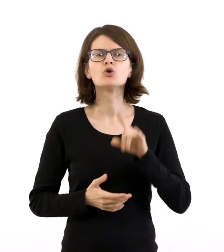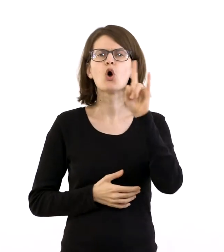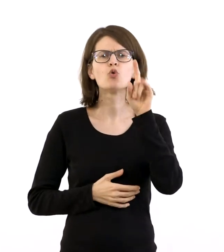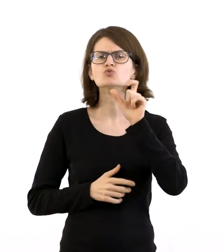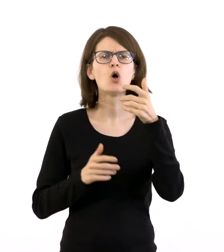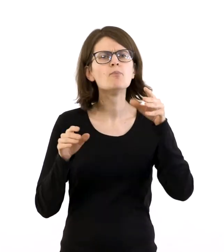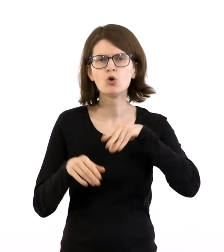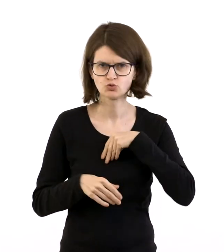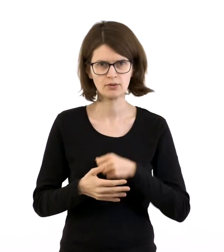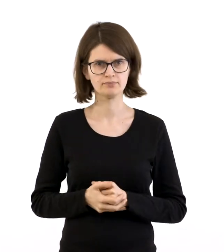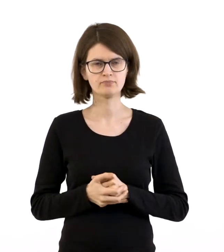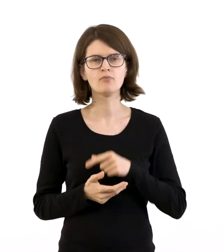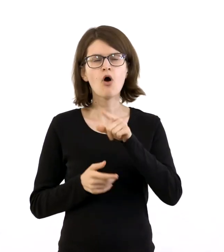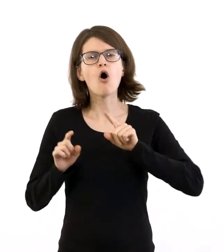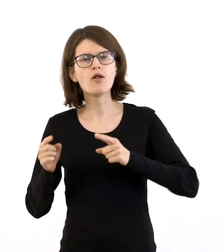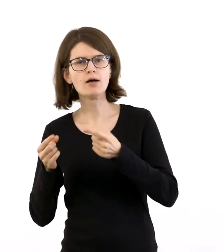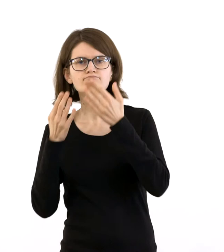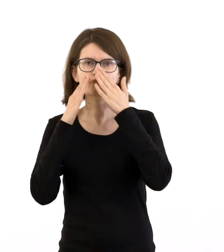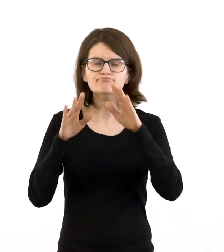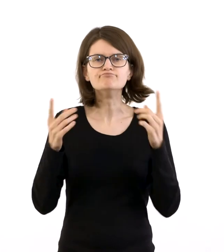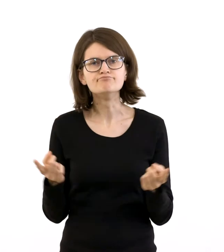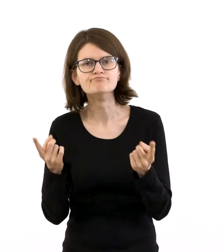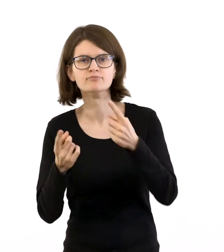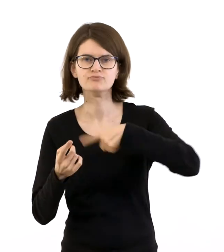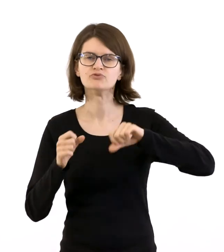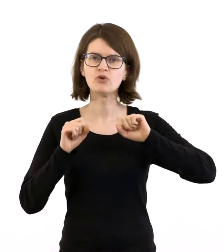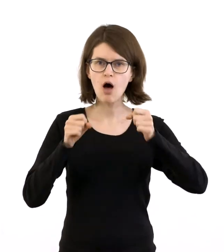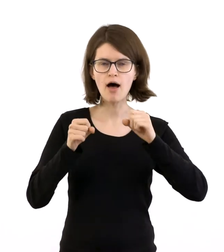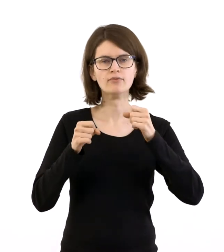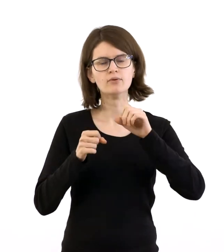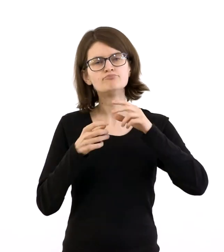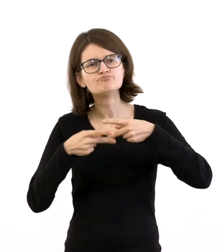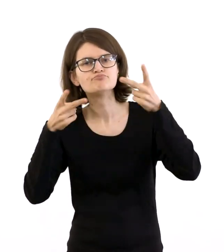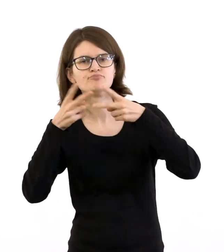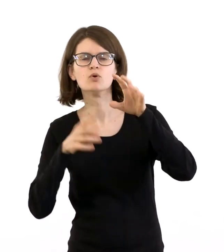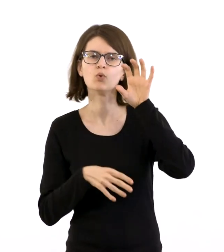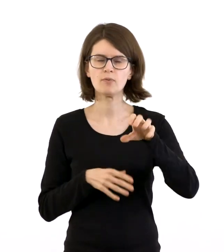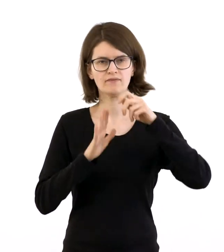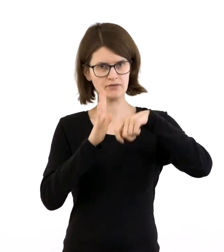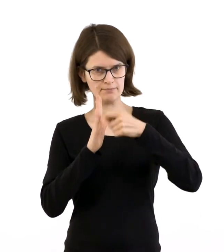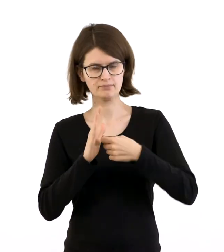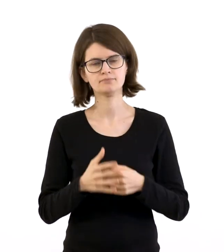Organizacja może także promować swoje działania i publikować treści wideo na kanale YouTube.